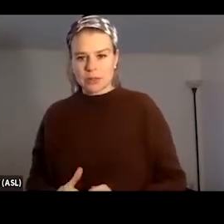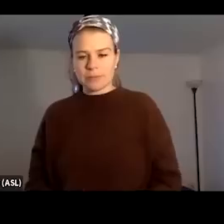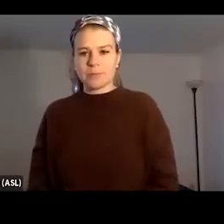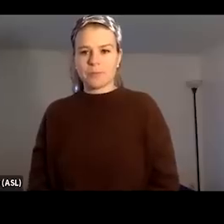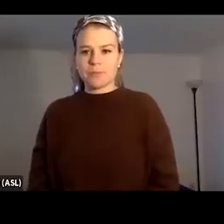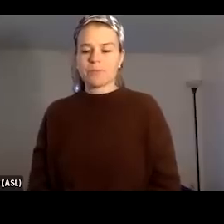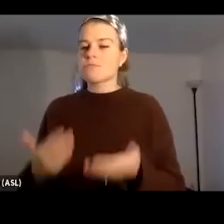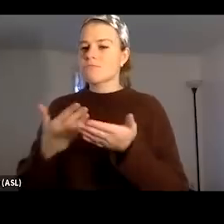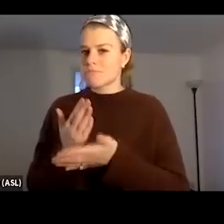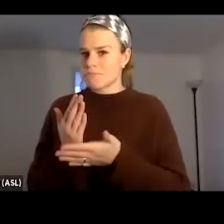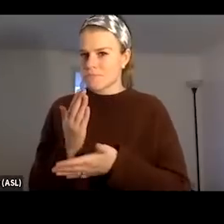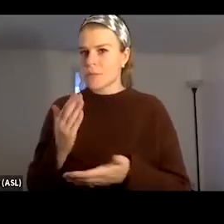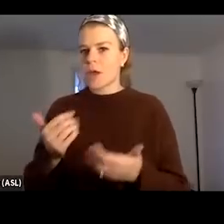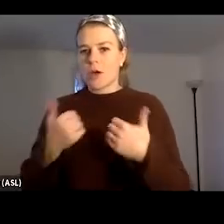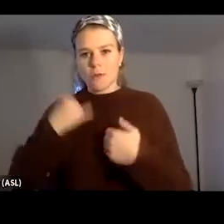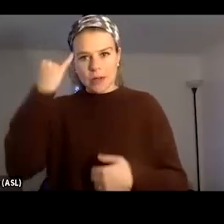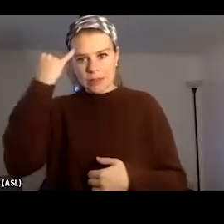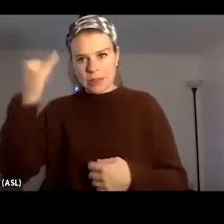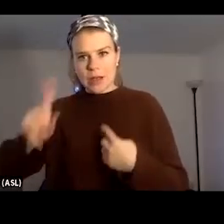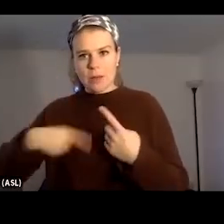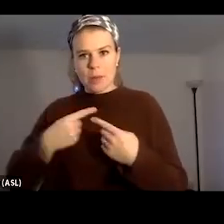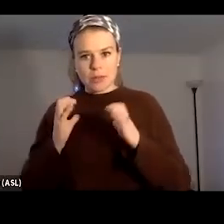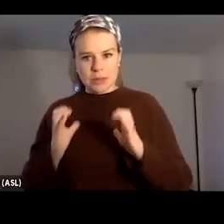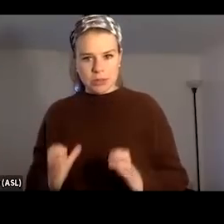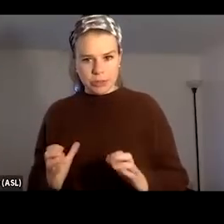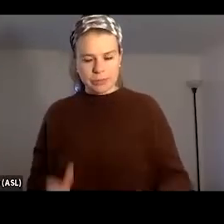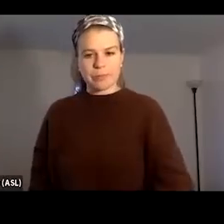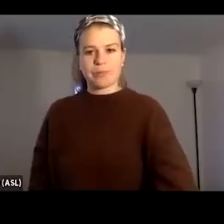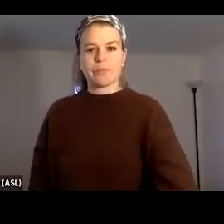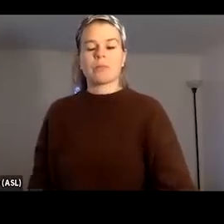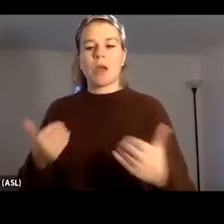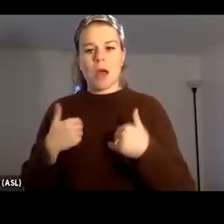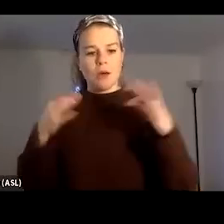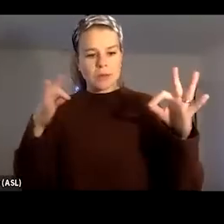Bien, teníamos una idea sobre la ciudadanía, una definición de ciudadanía,